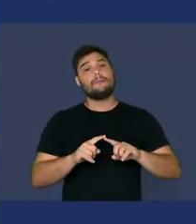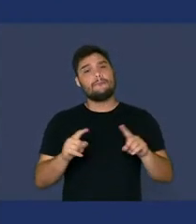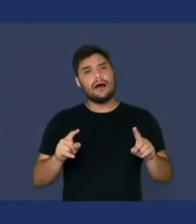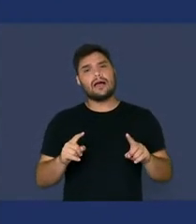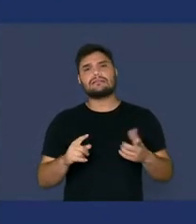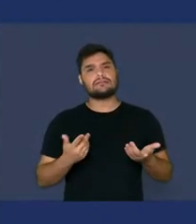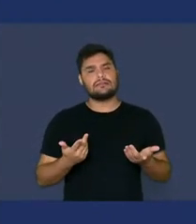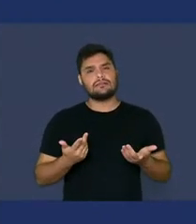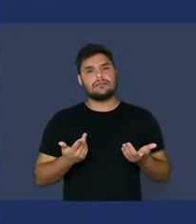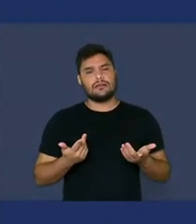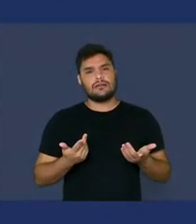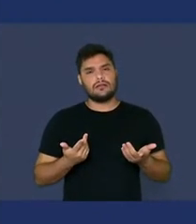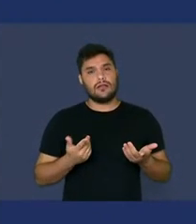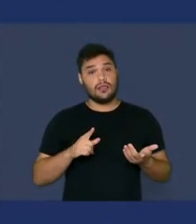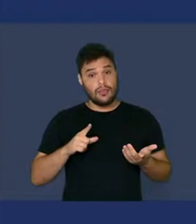QUE ESTAMOS VIVENCIANDO. ESTAMOS EM PANDEMIA, ISSO É